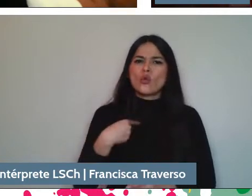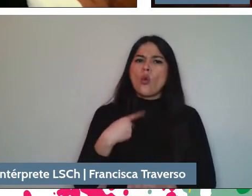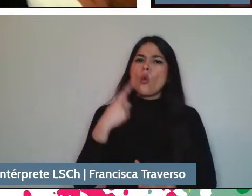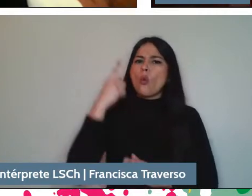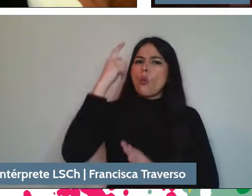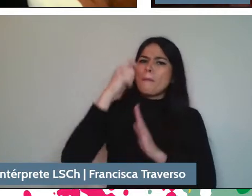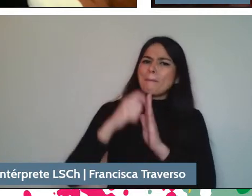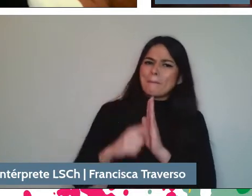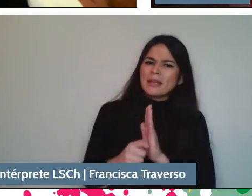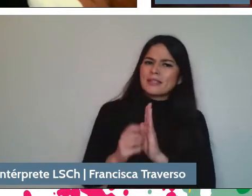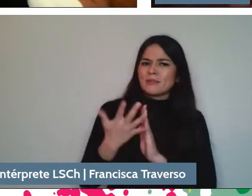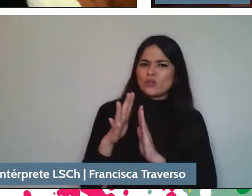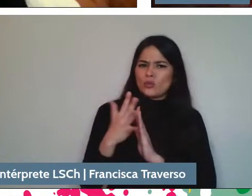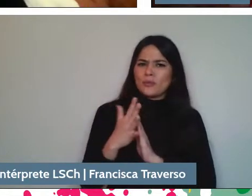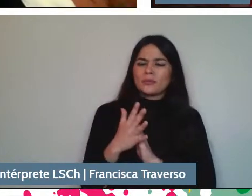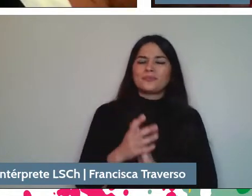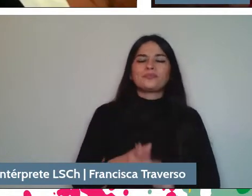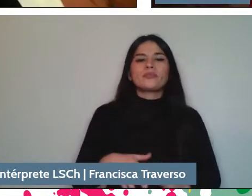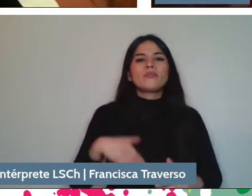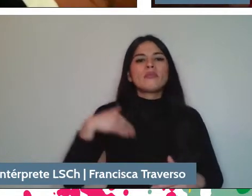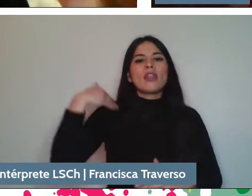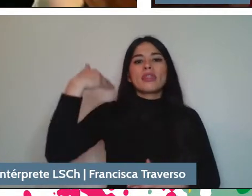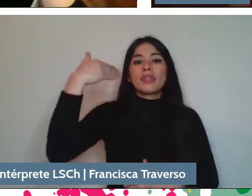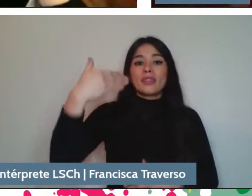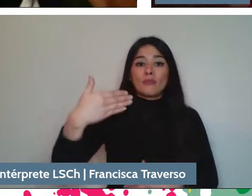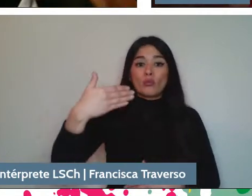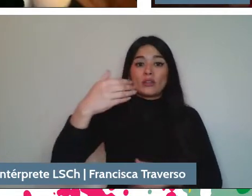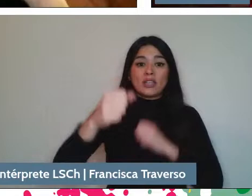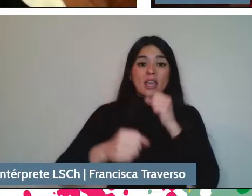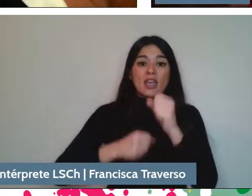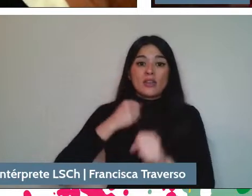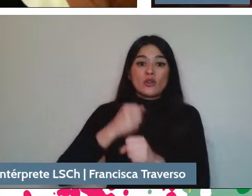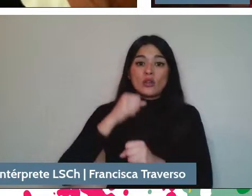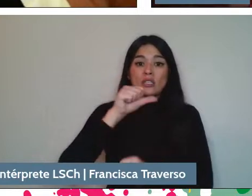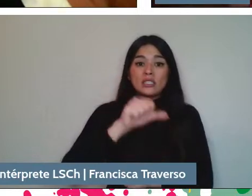Entonces, después, en el año 69, yo volví acá a Nueva York